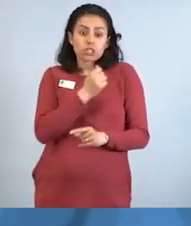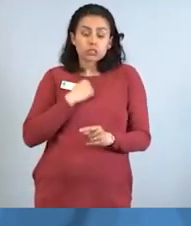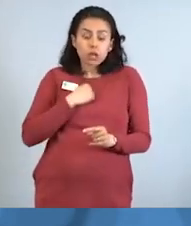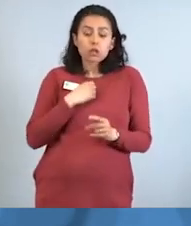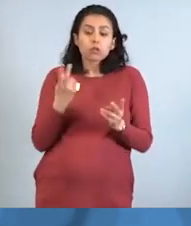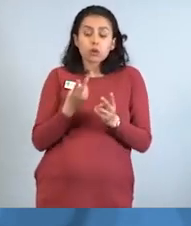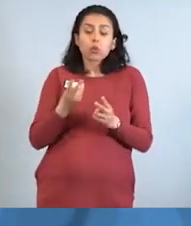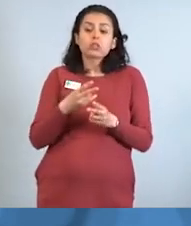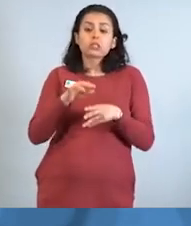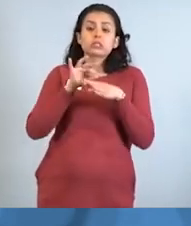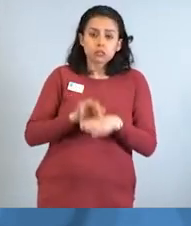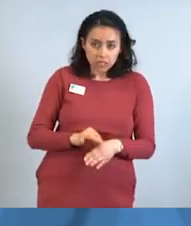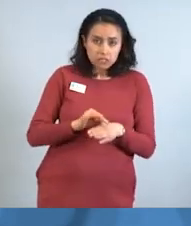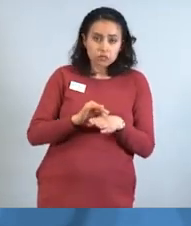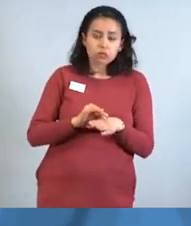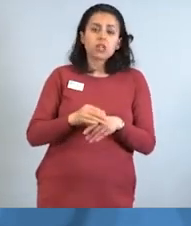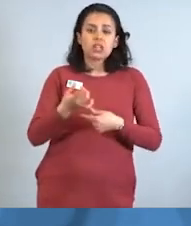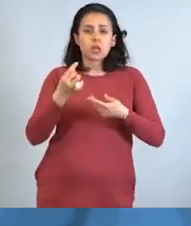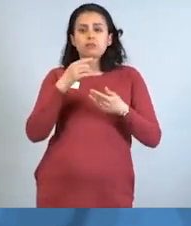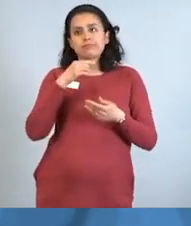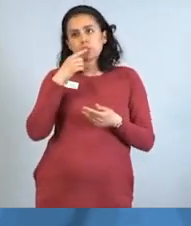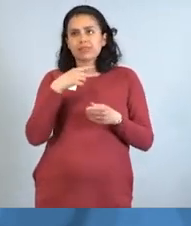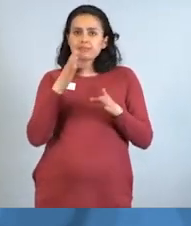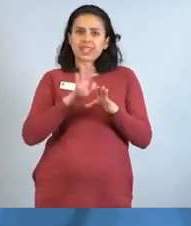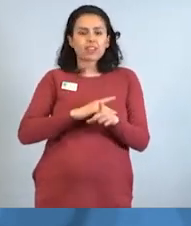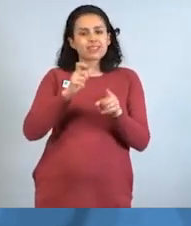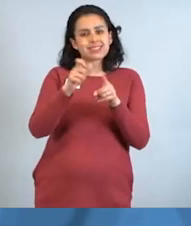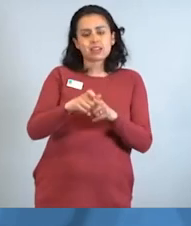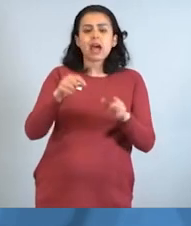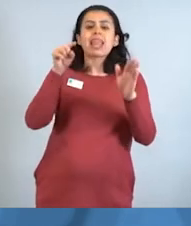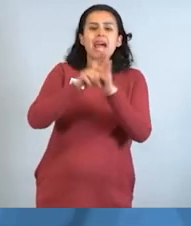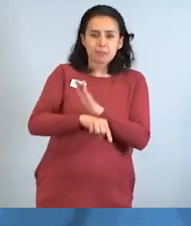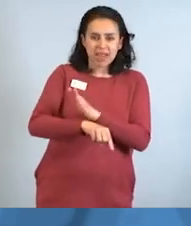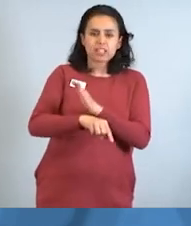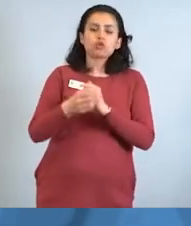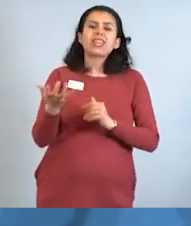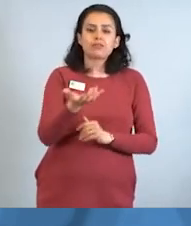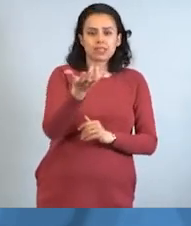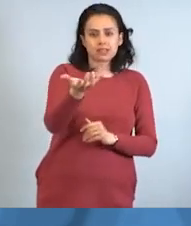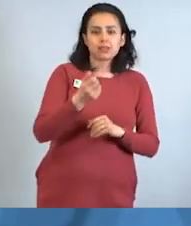Puhutaan ns. läpäisyinfektiosta ja näitä oli 13.4. mennessä tullut 781